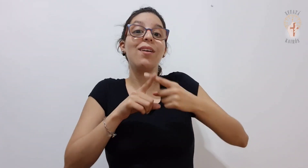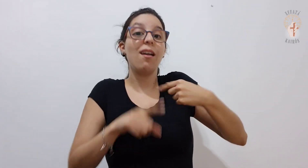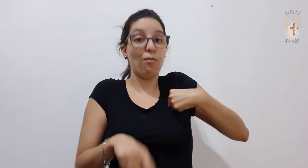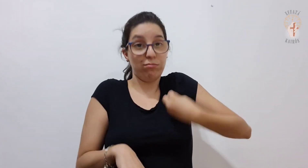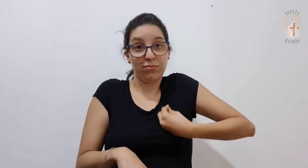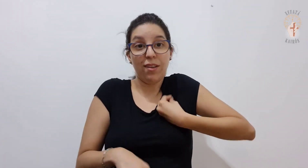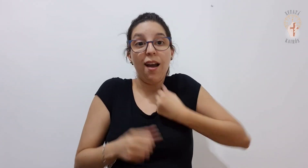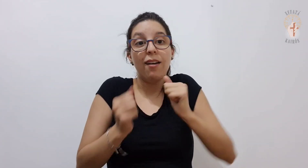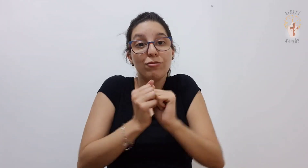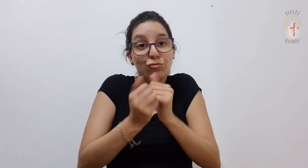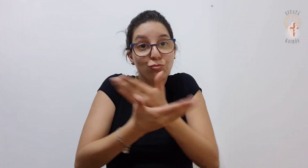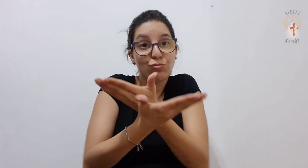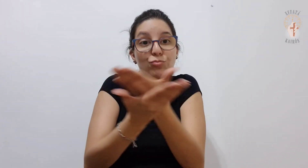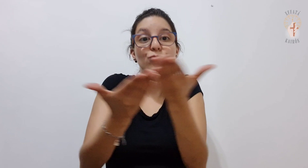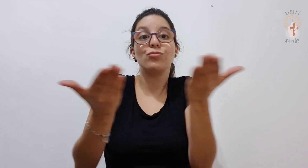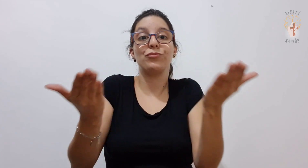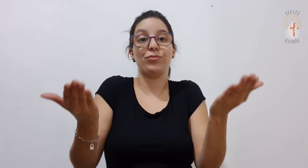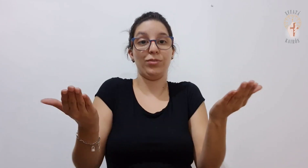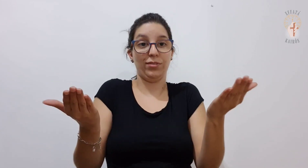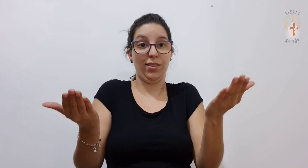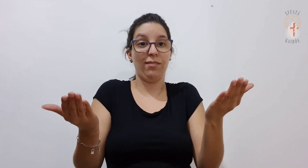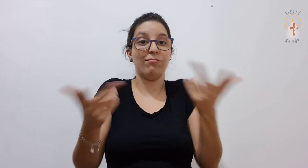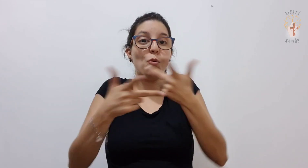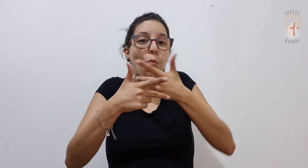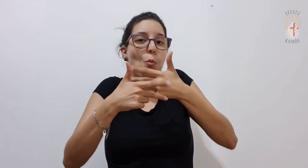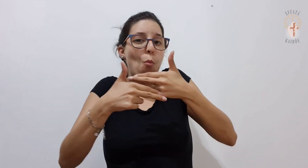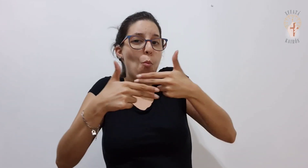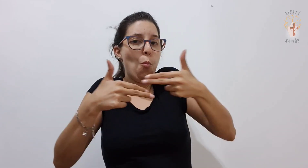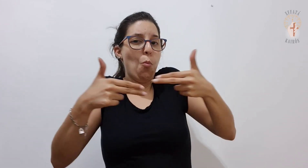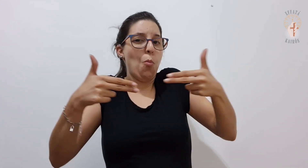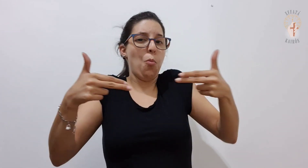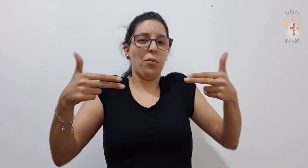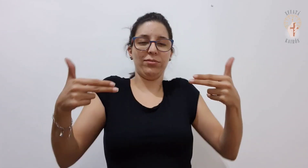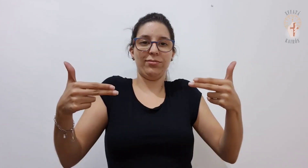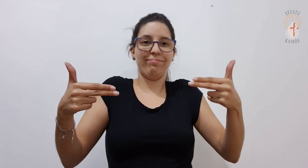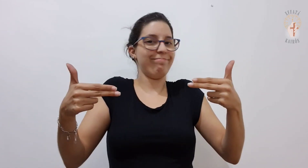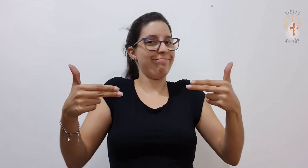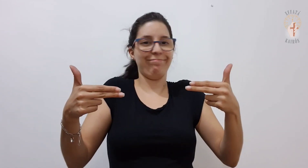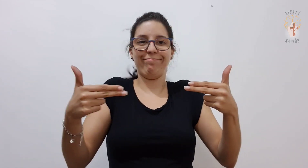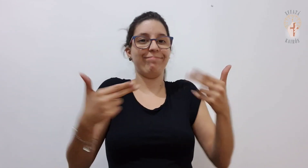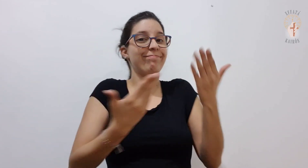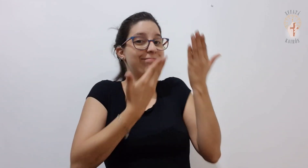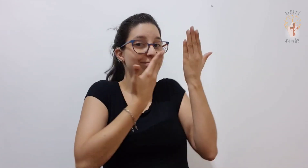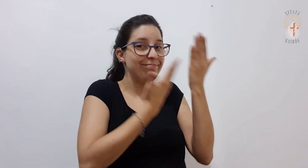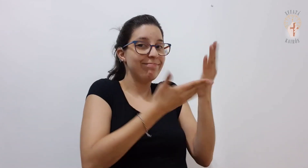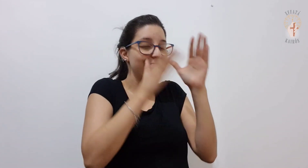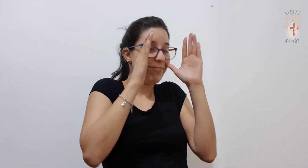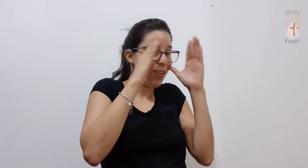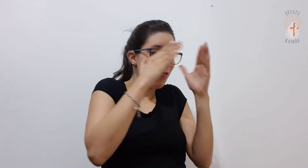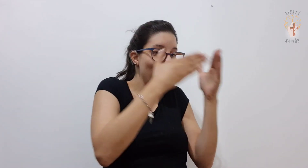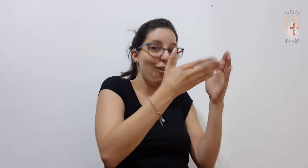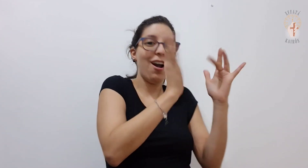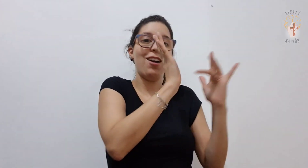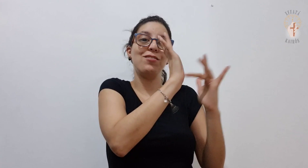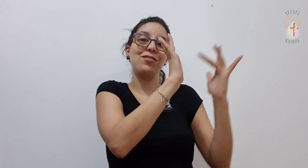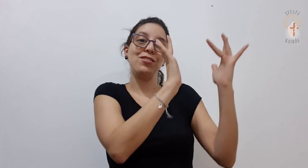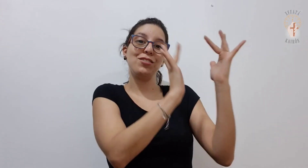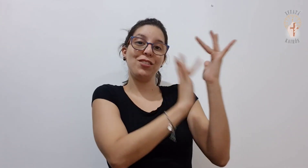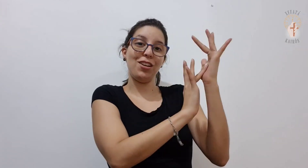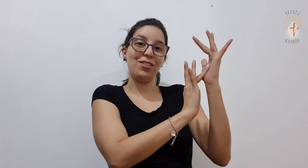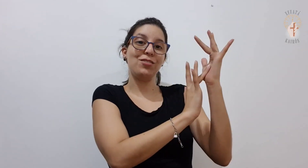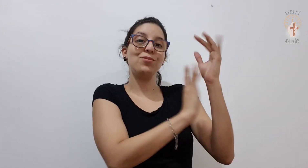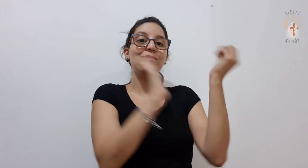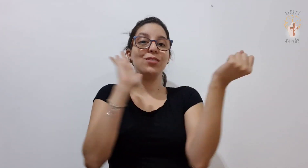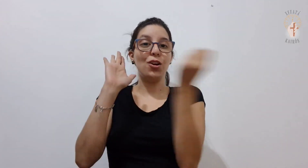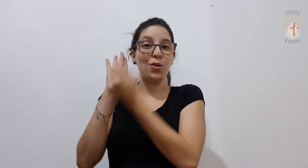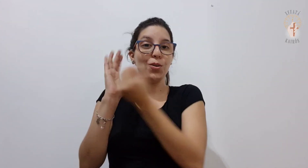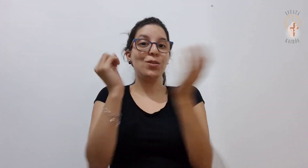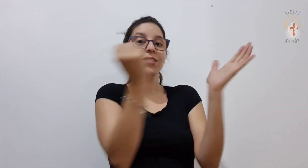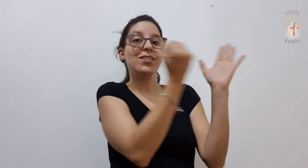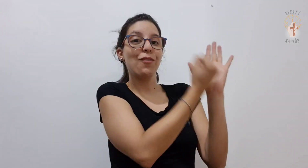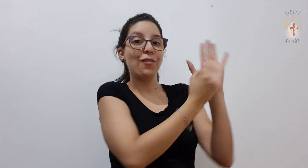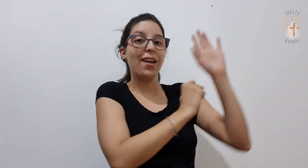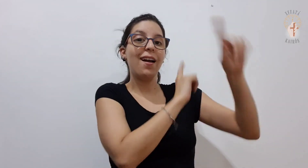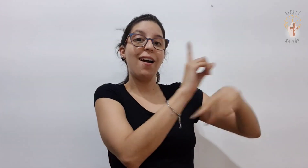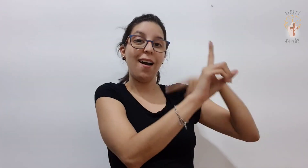2 - Pois, entre vós, não julguei saber coisa alguma, a não ser Jesus Cristo, e este crucificado.